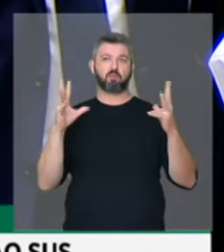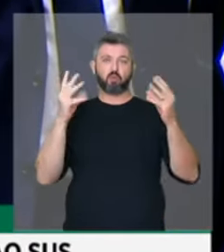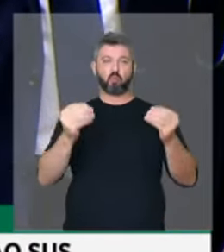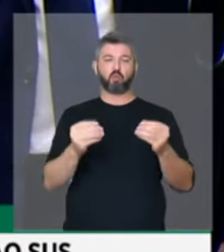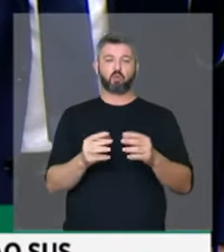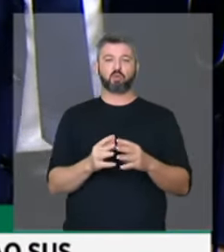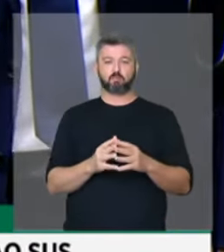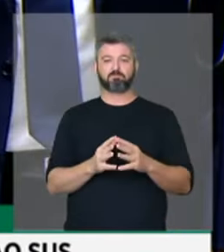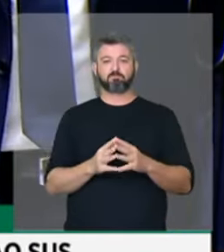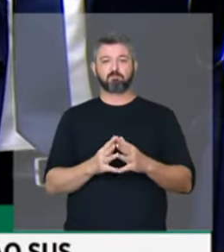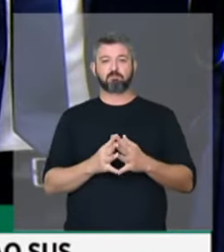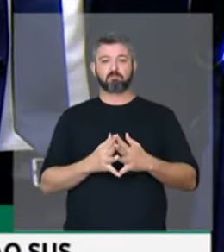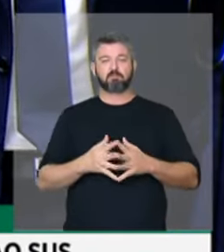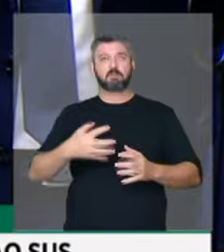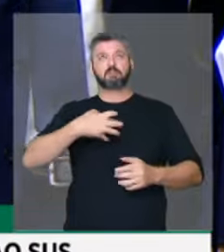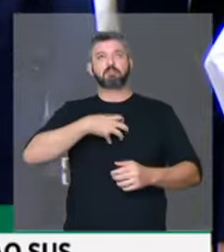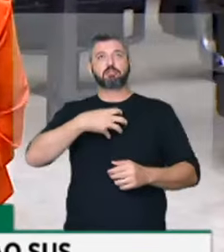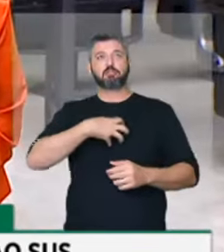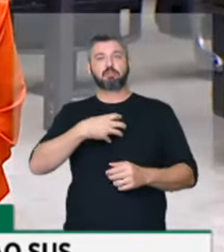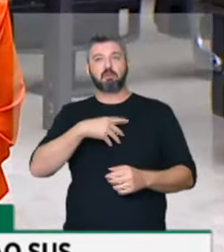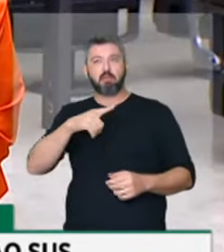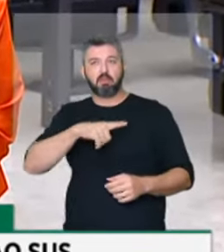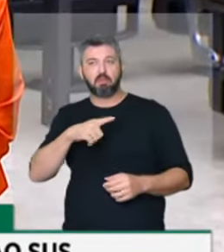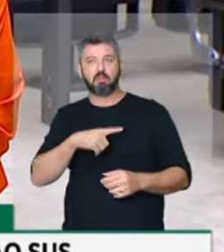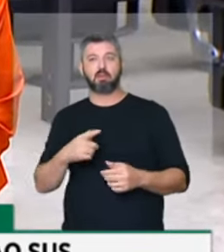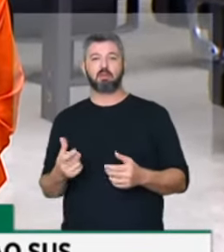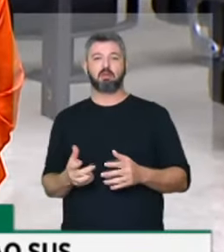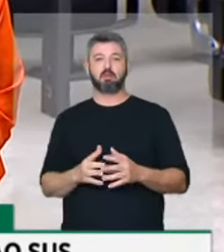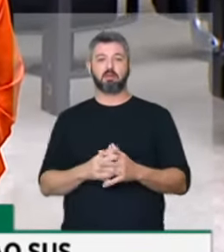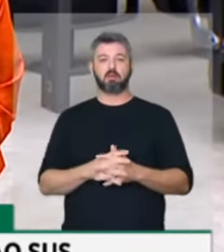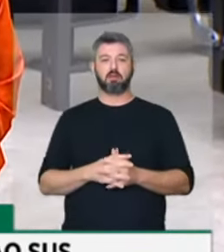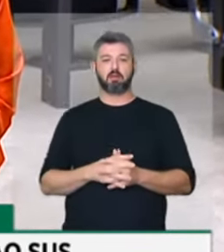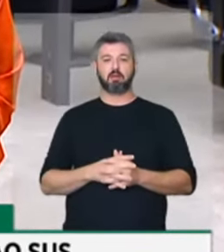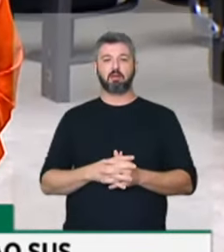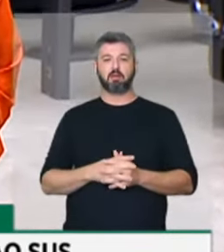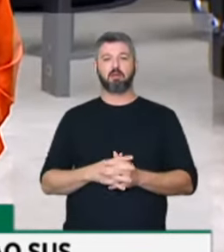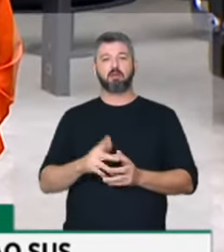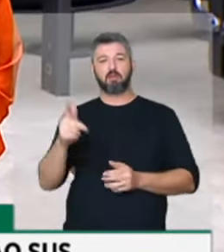PELO SENSO DE... DE RESPONSABILIDADE DE PODERMOS AGILIZAR A APROVAÇÃO DESSE TEXTO TÃO IMPORTANTE PARA O